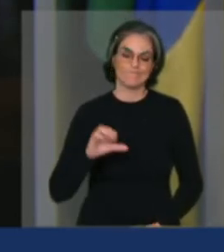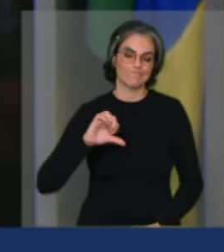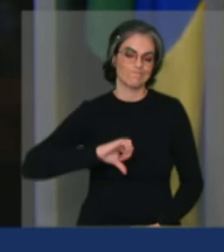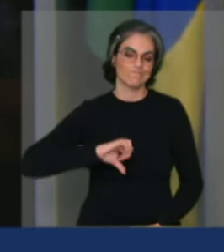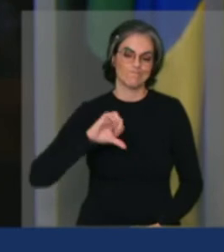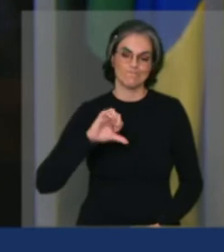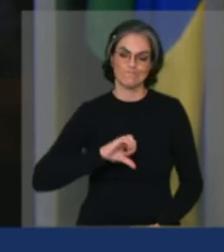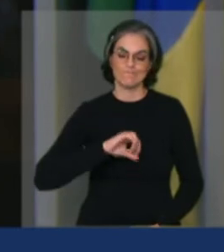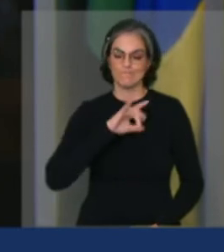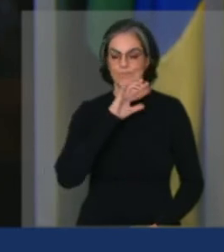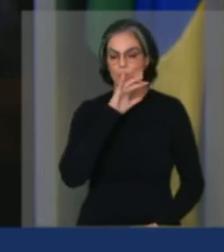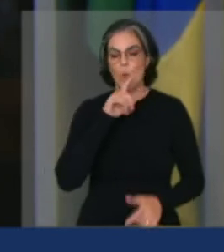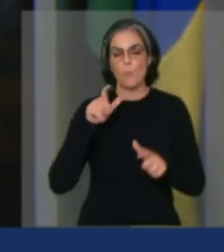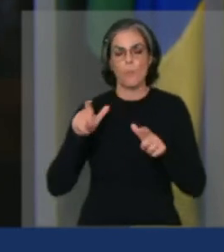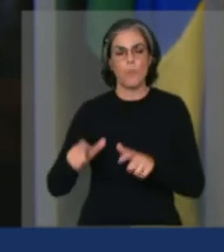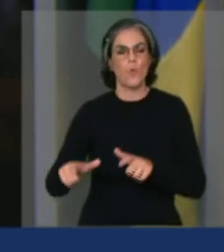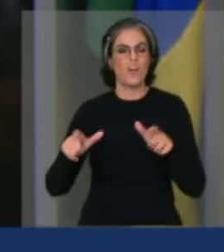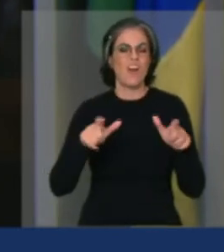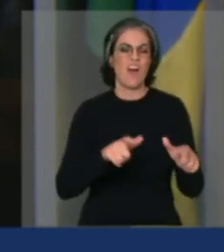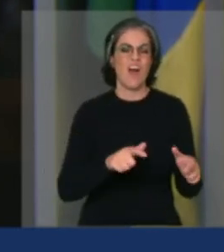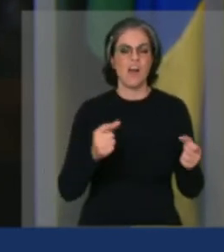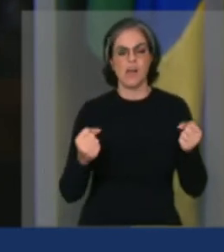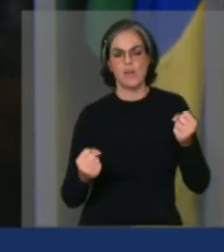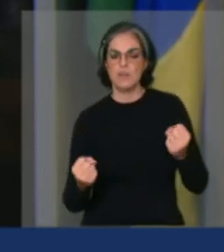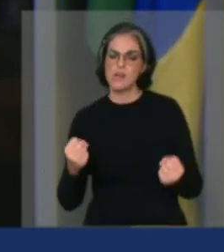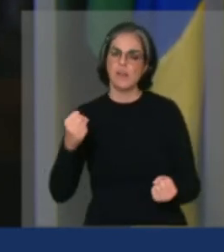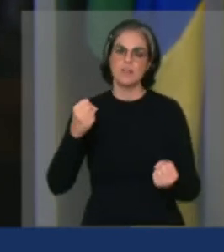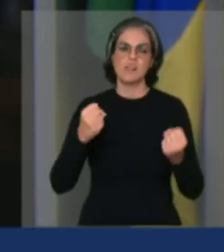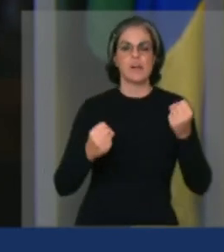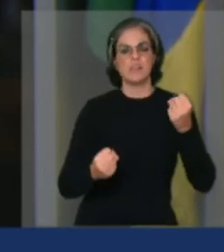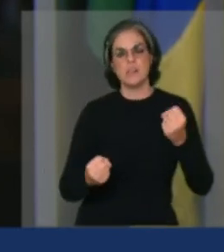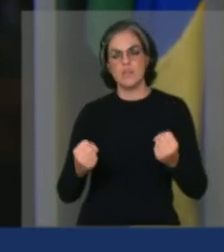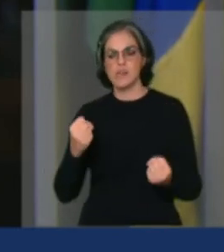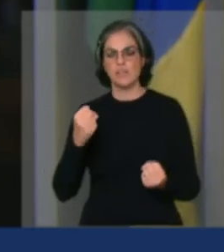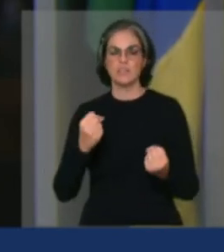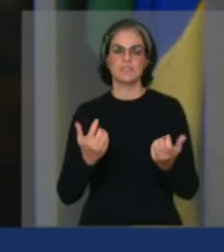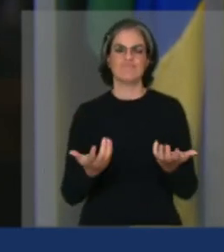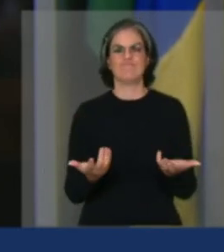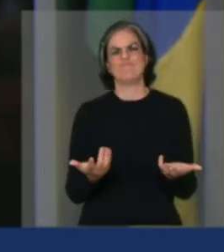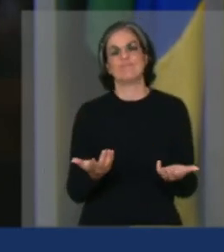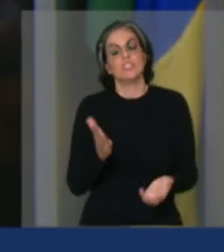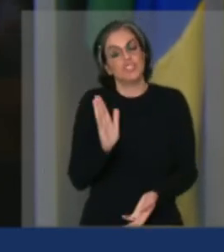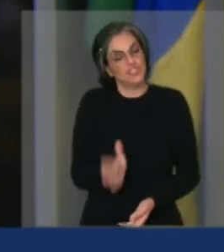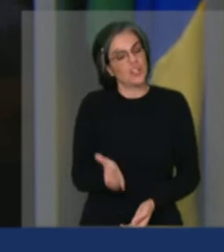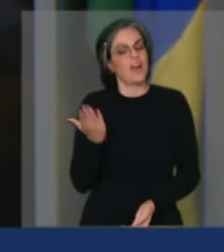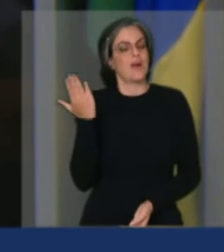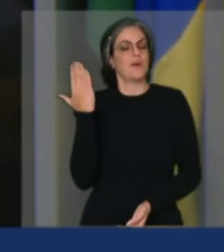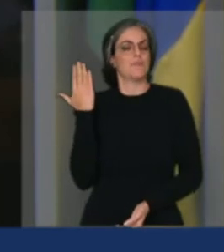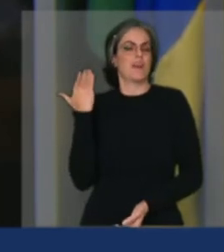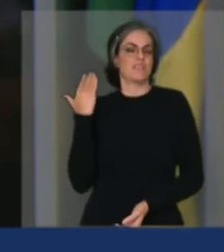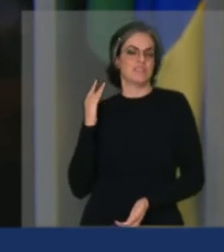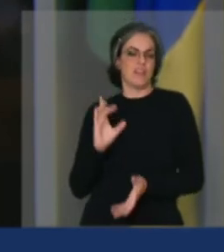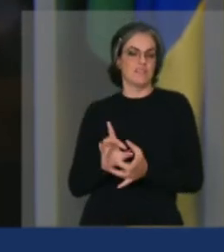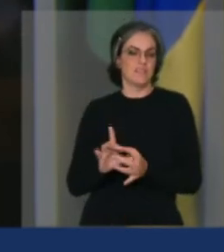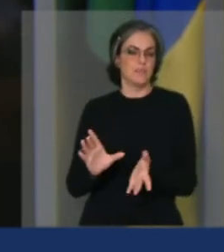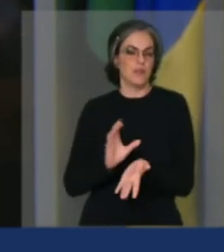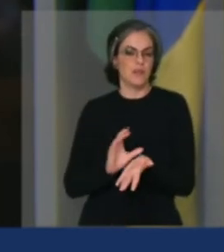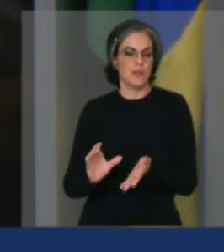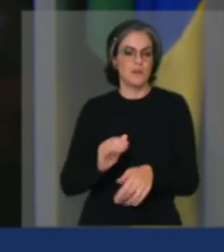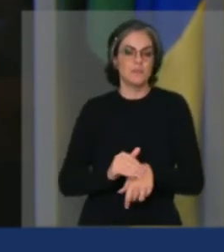TOTALMENTE ESBURACADA. E MESMO JÁ TENDO SIDO AGRACIADA COM MAIS DE 700 MILHÕES DE REAIS,